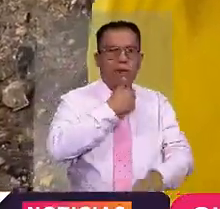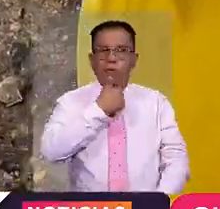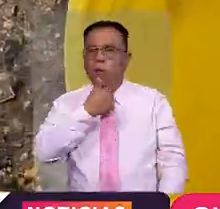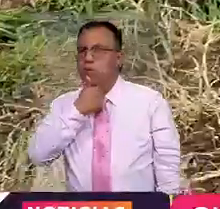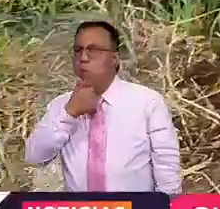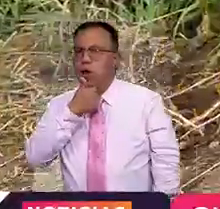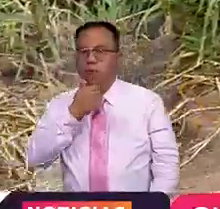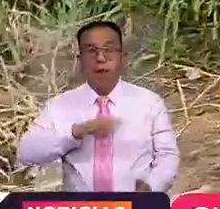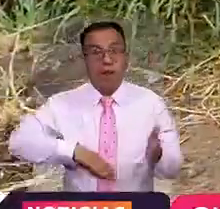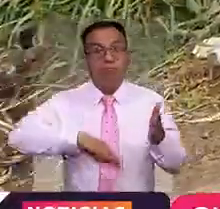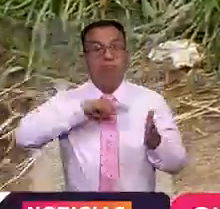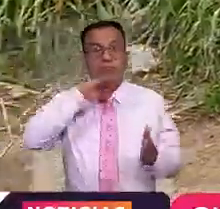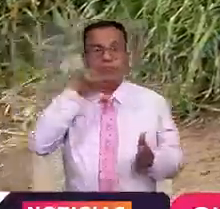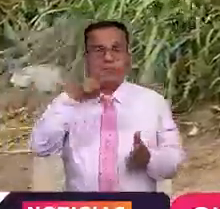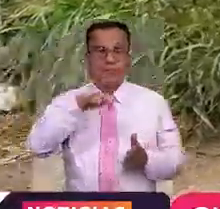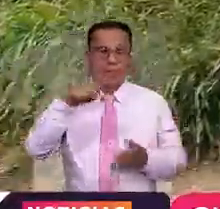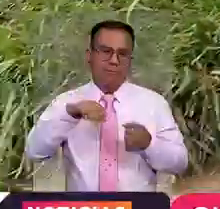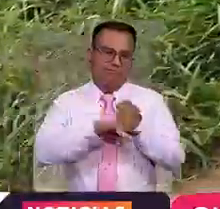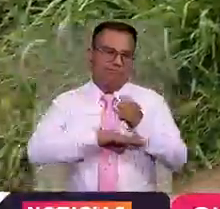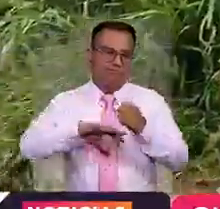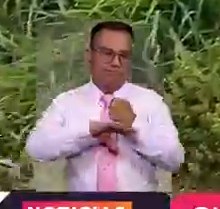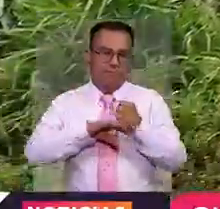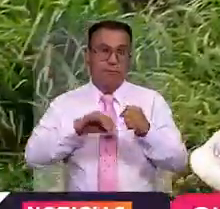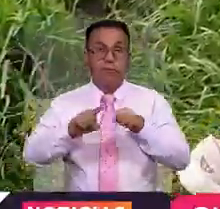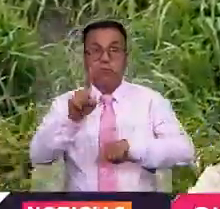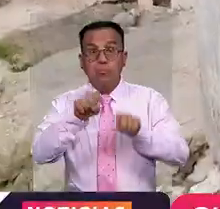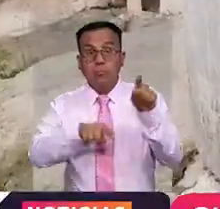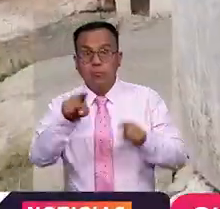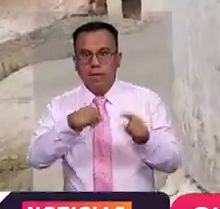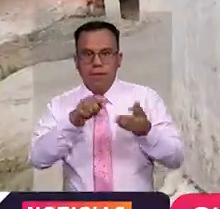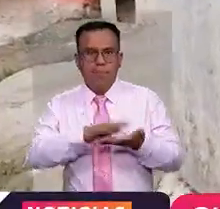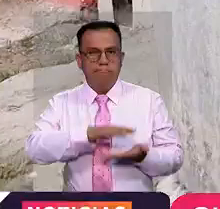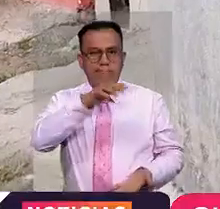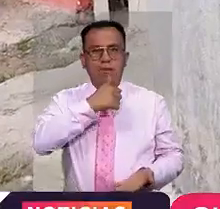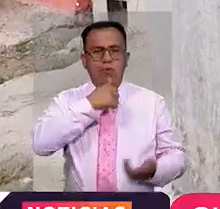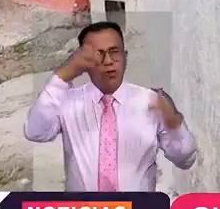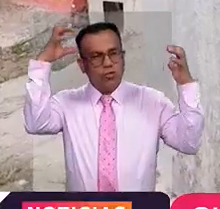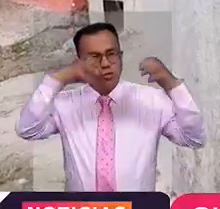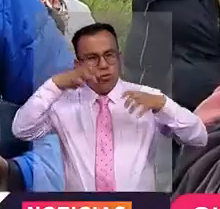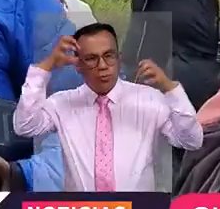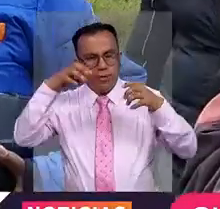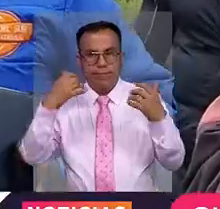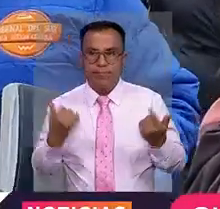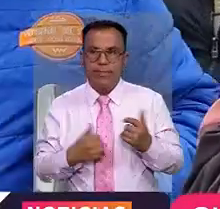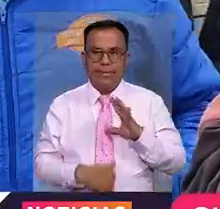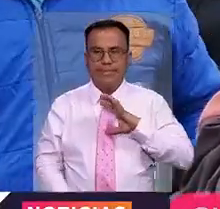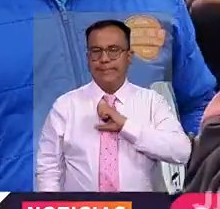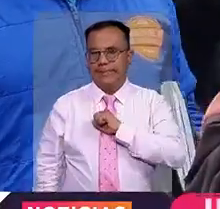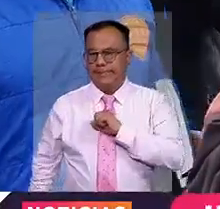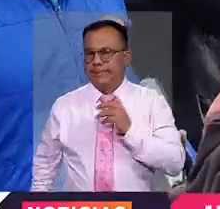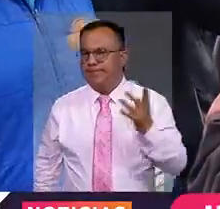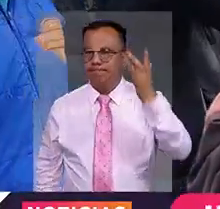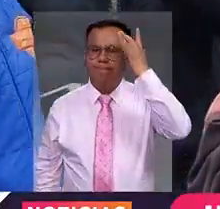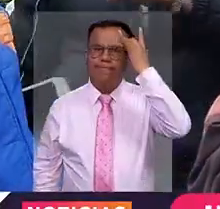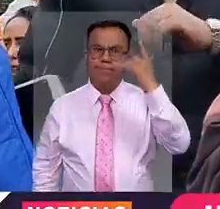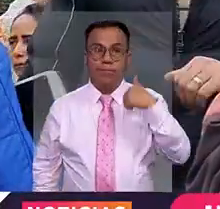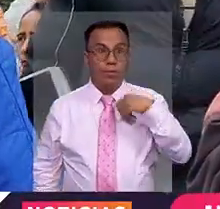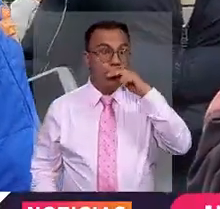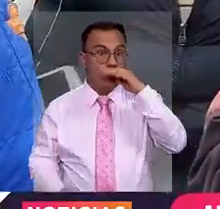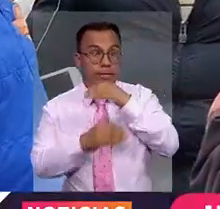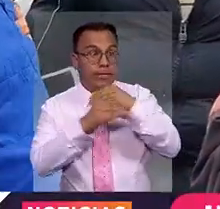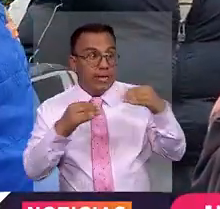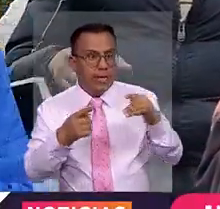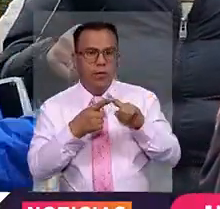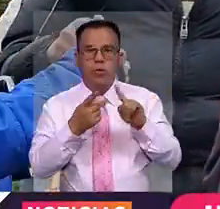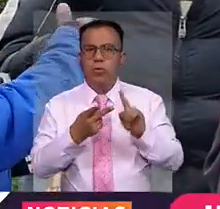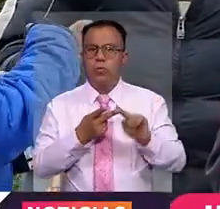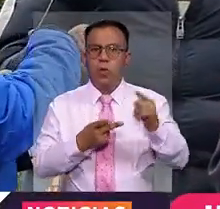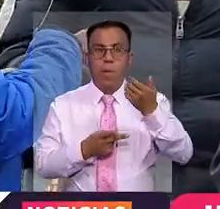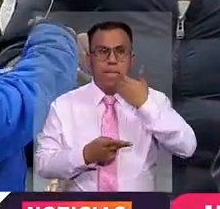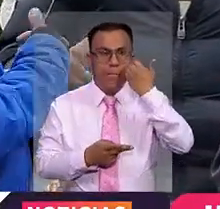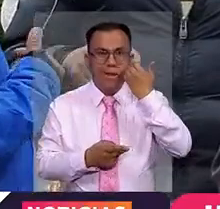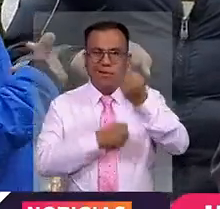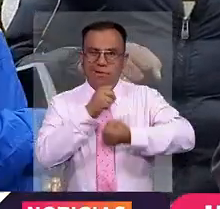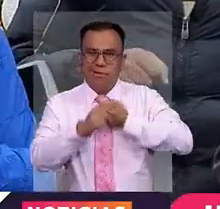NOS PRESTAN EL SERVICIO.